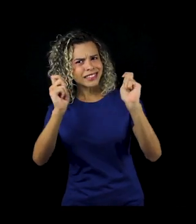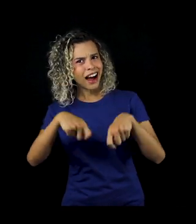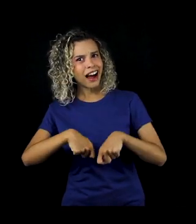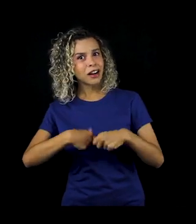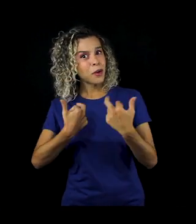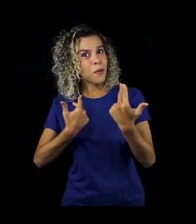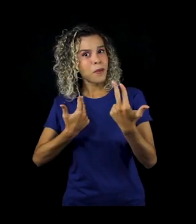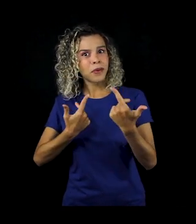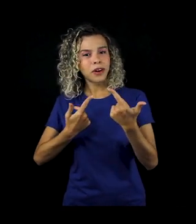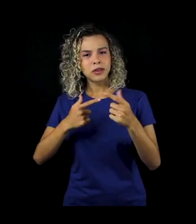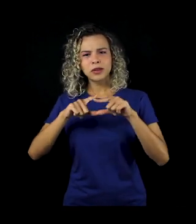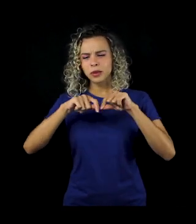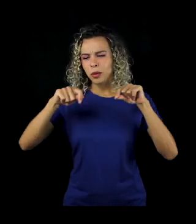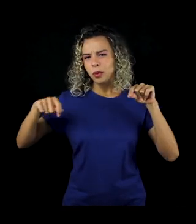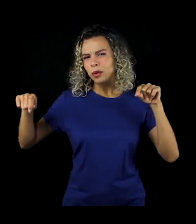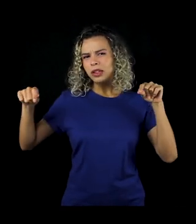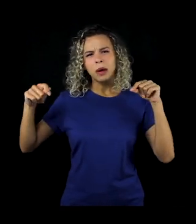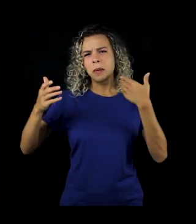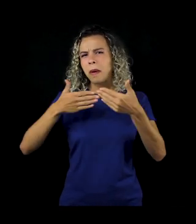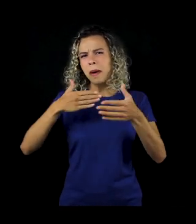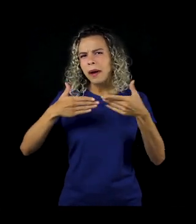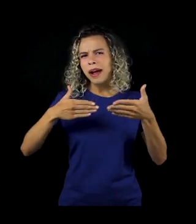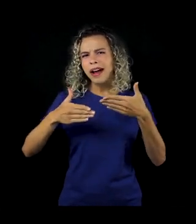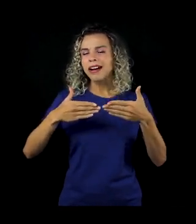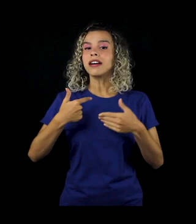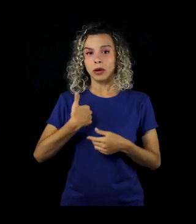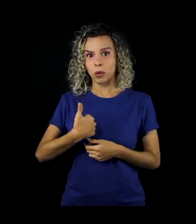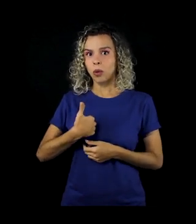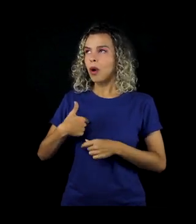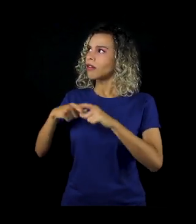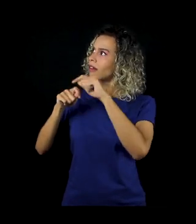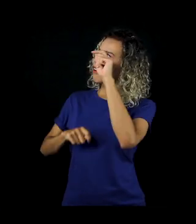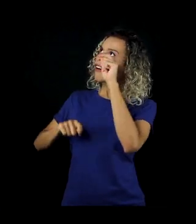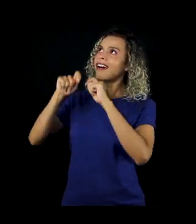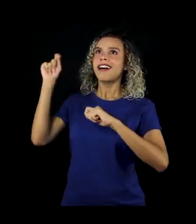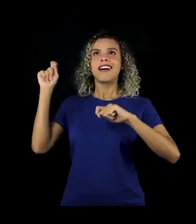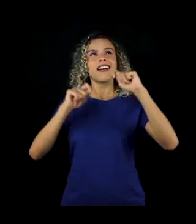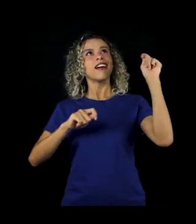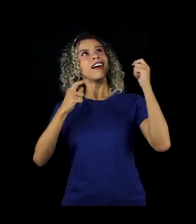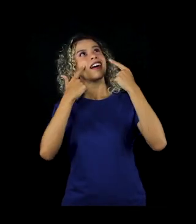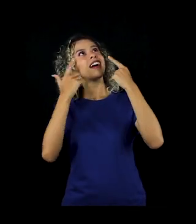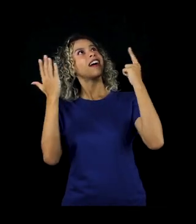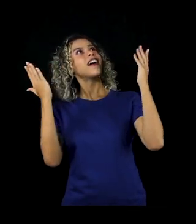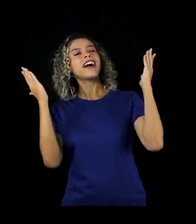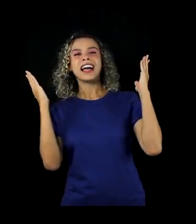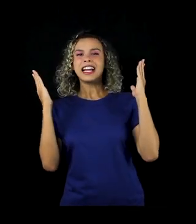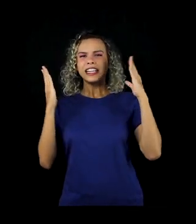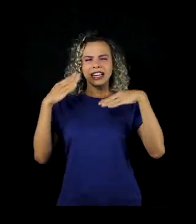com barbante, cordão ou fita, que foi o meu caso, criando lindos labirintos.